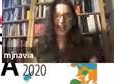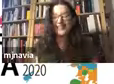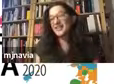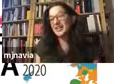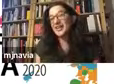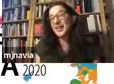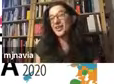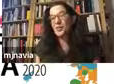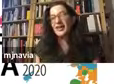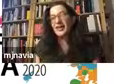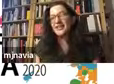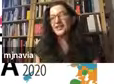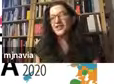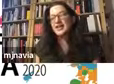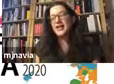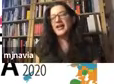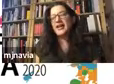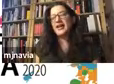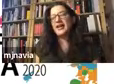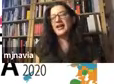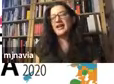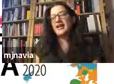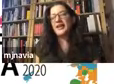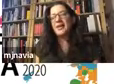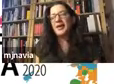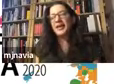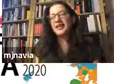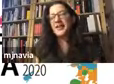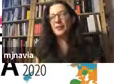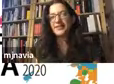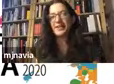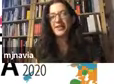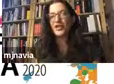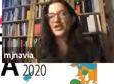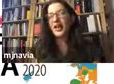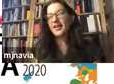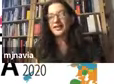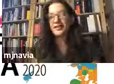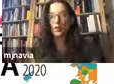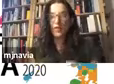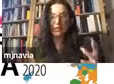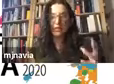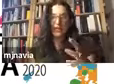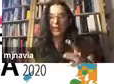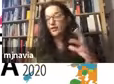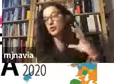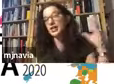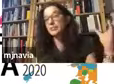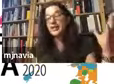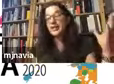atrever a leer algo más largo. La imagen es de "La parte recordada" que es la última parte de un tríptico o